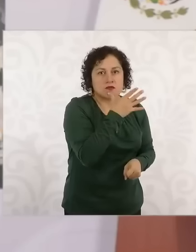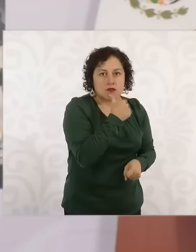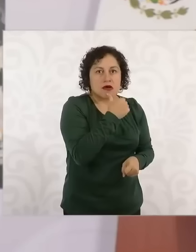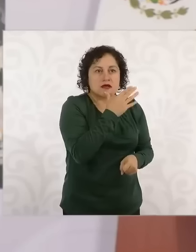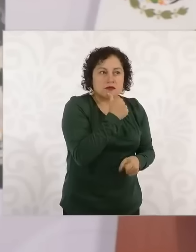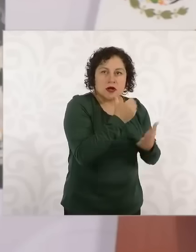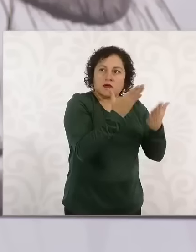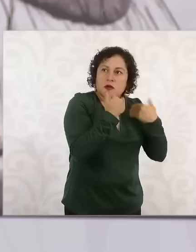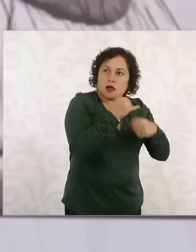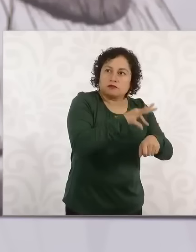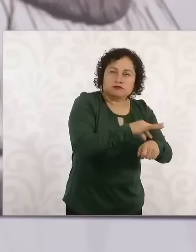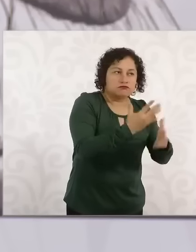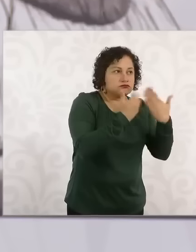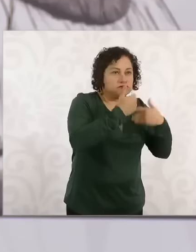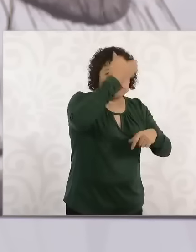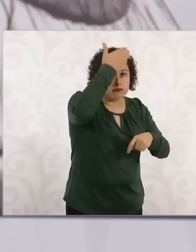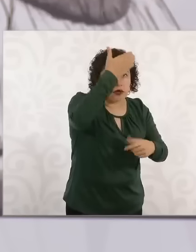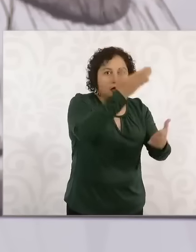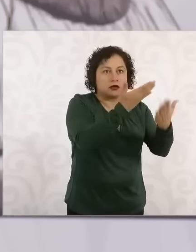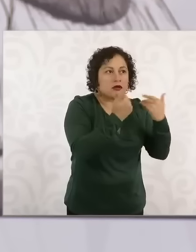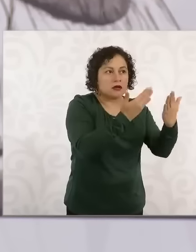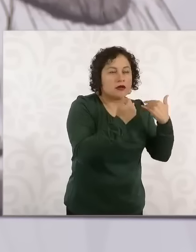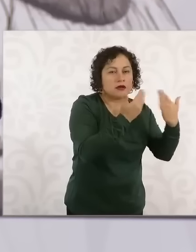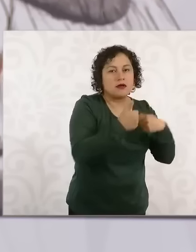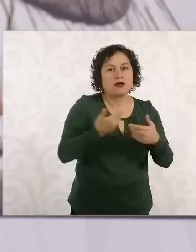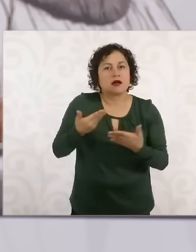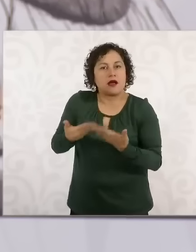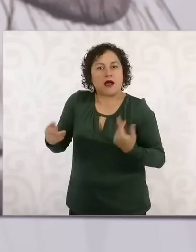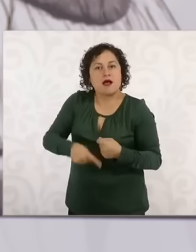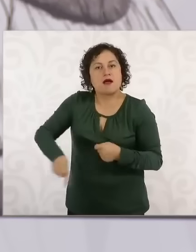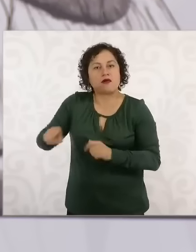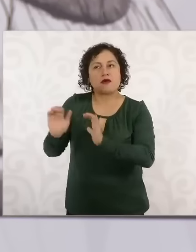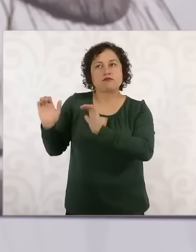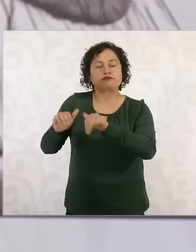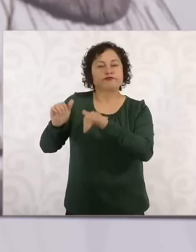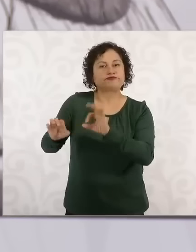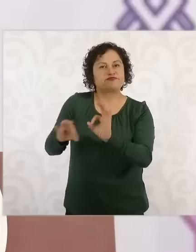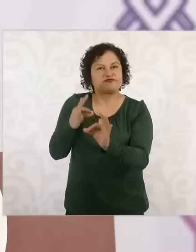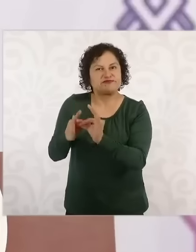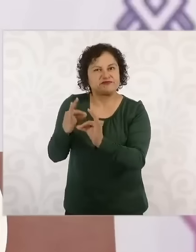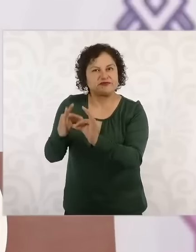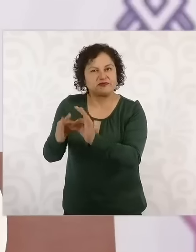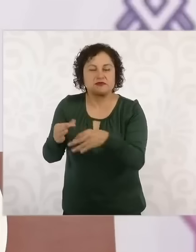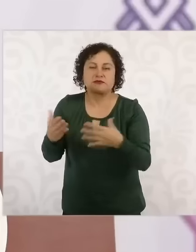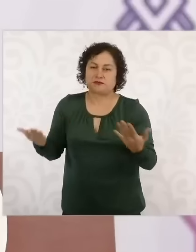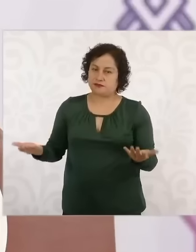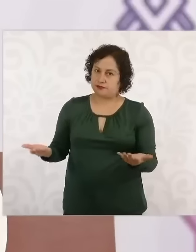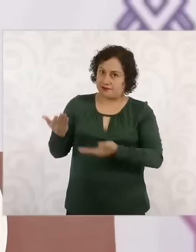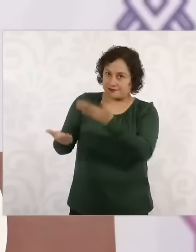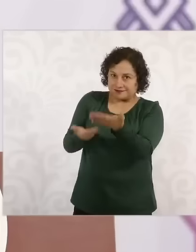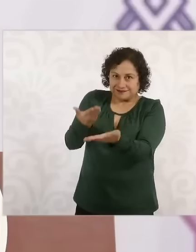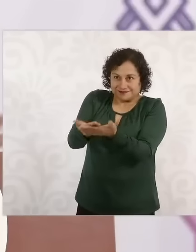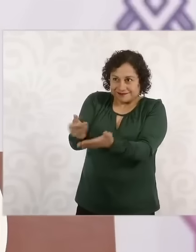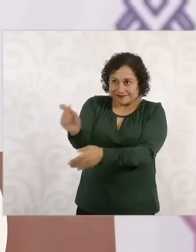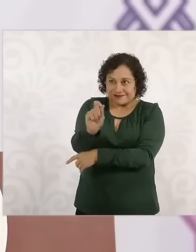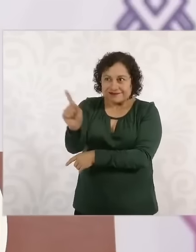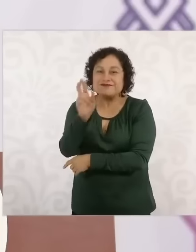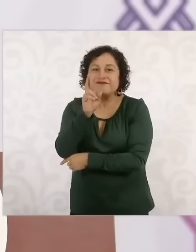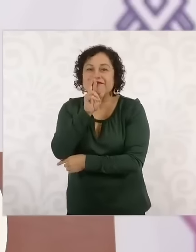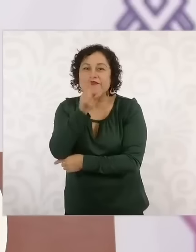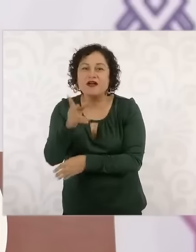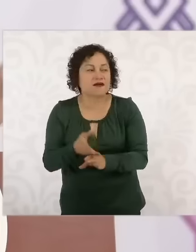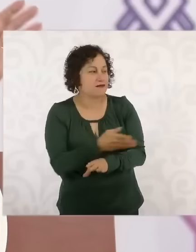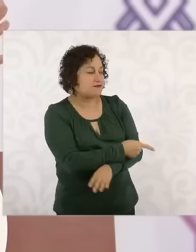que el de ahora? Que los medicamentos. Ahora se accede a todos los medicamentos que están